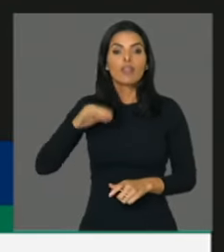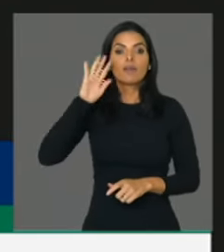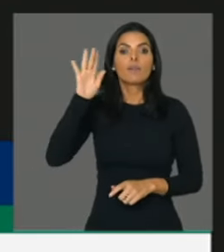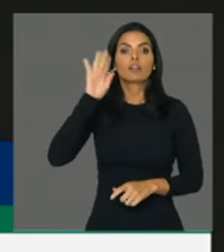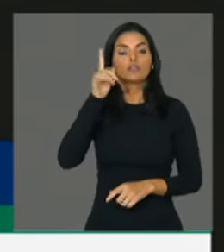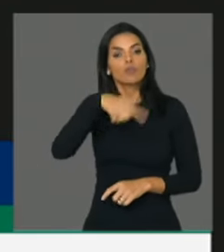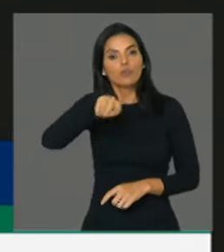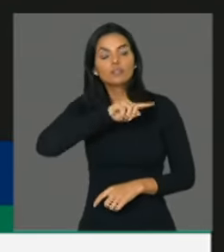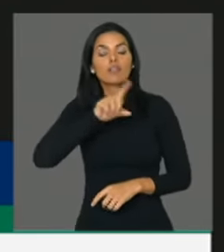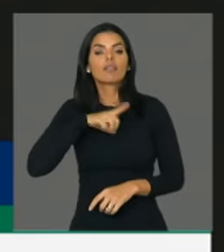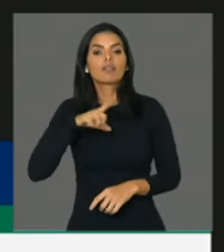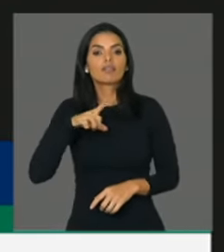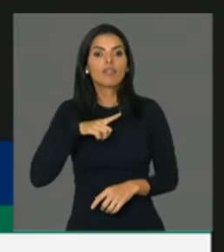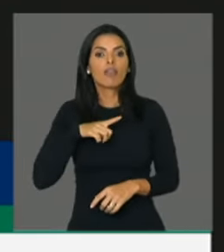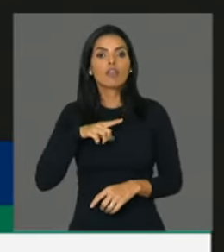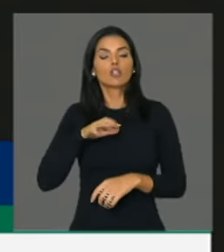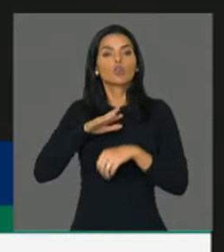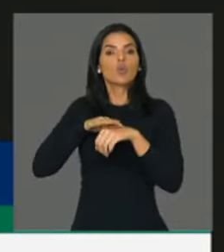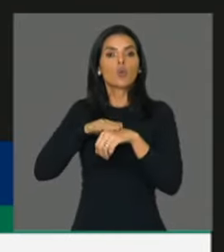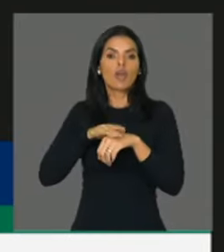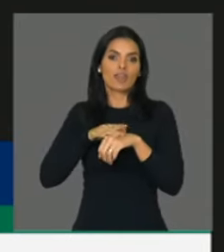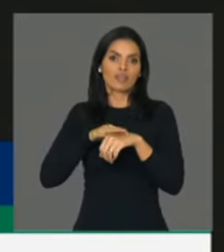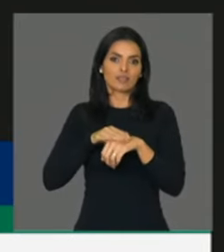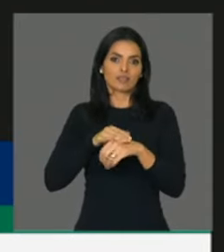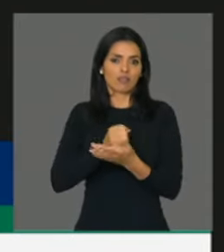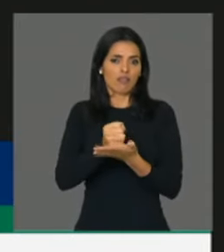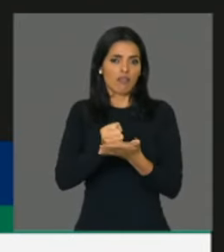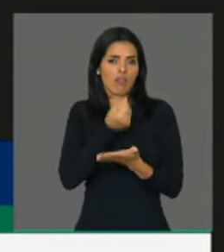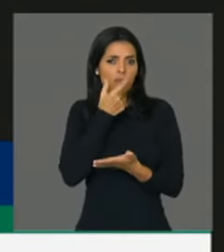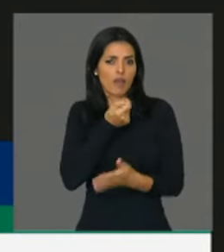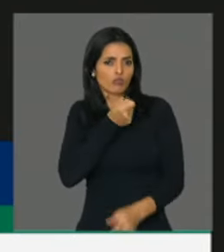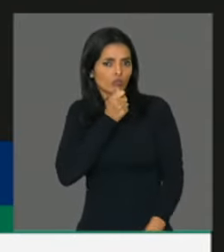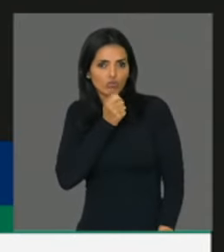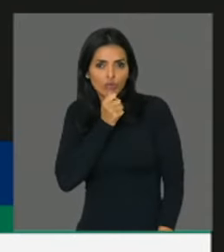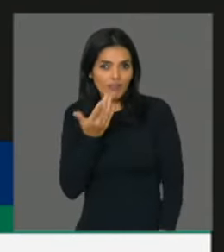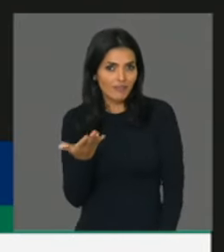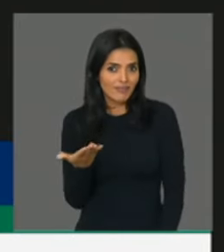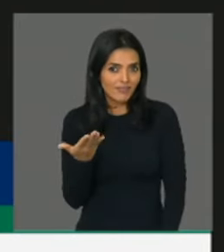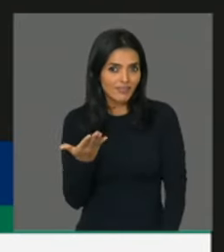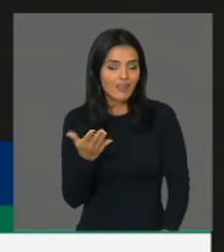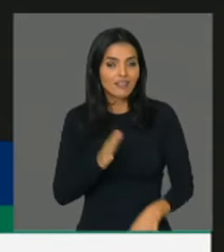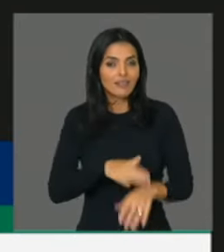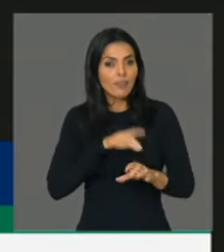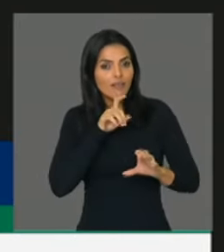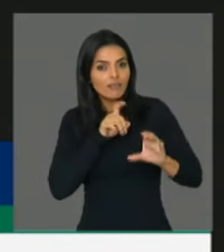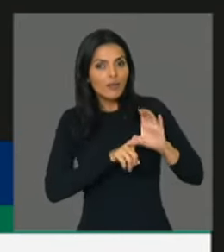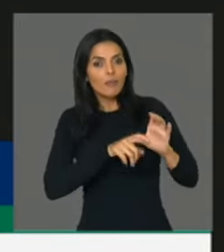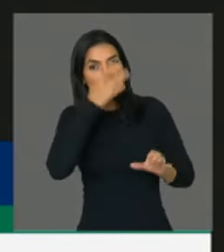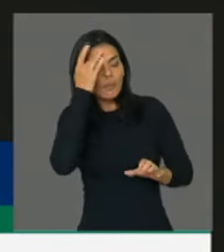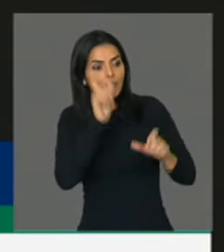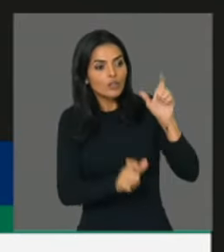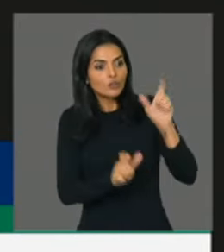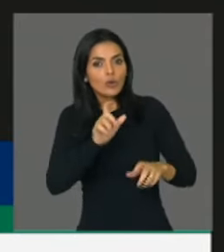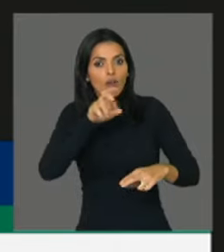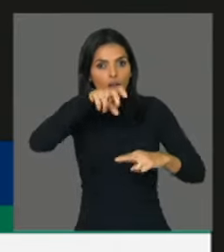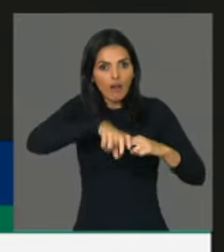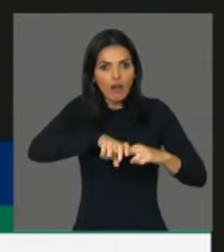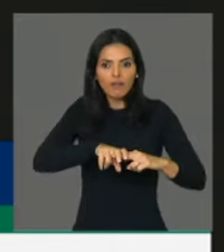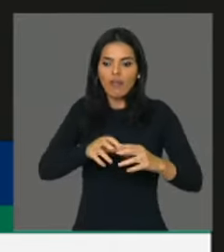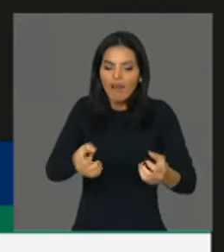REMÉDIO, SEM MEDICAMENTO. IMAGINE DEPENDER DE ALGUÉM PARA LEVANTAR DA CADEIRA, LEVANTAR DA CAMA, TENTAR ANDAR E NÃO TER FORÇAS NEM PARA FICAR DE PÉ, SEM CONSEGUIR